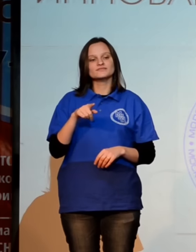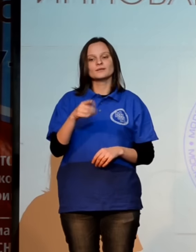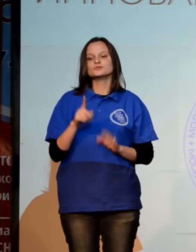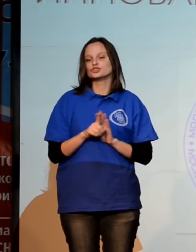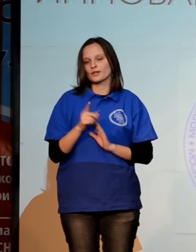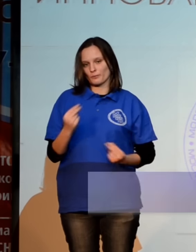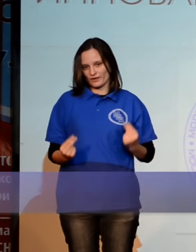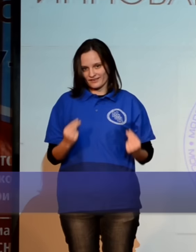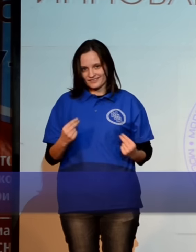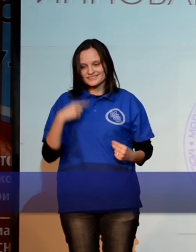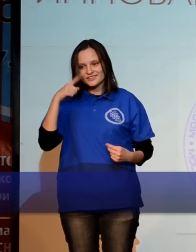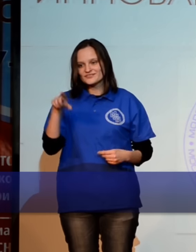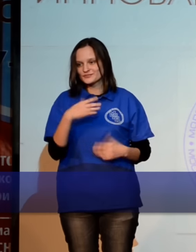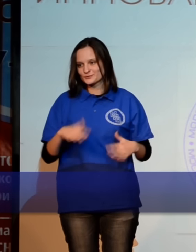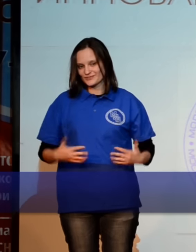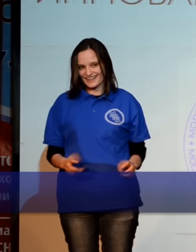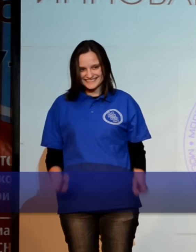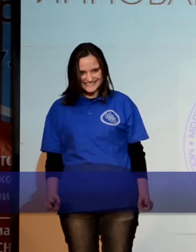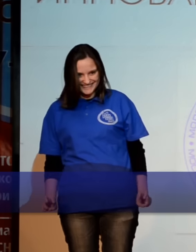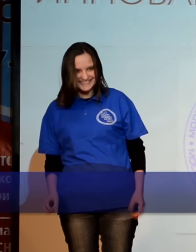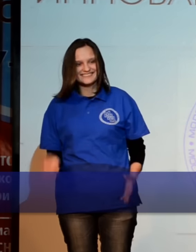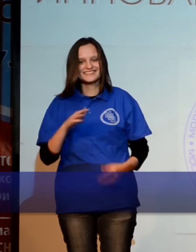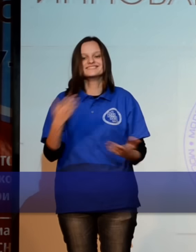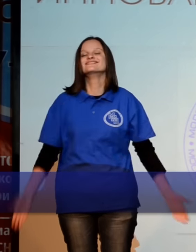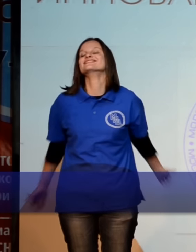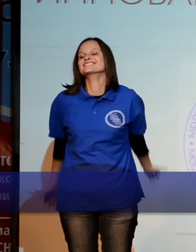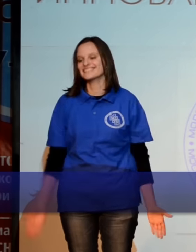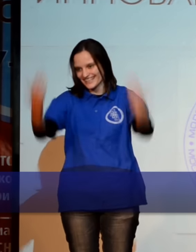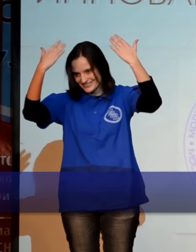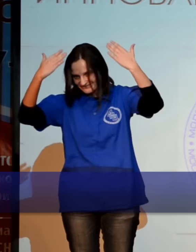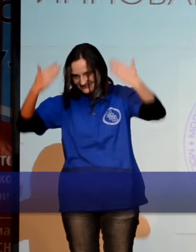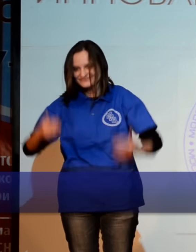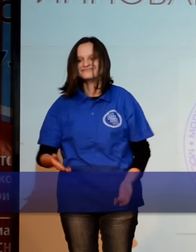Татьяна Романцова из МИЦ начала свое высупление с разминочных игр,